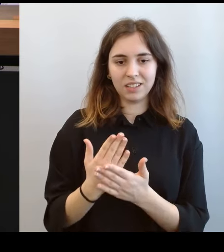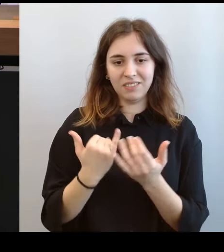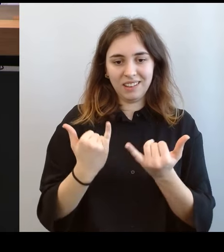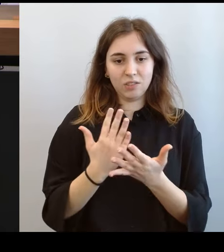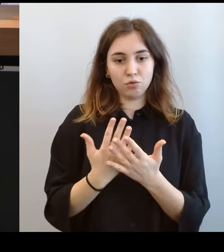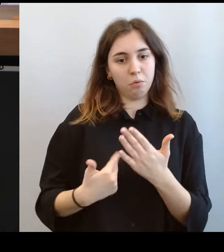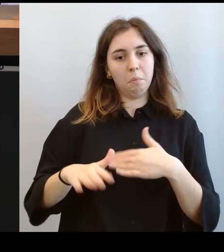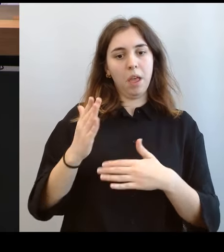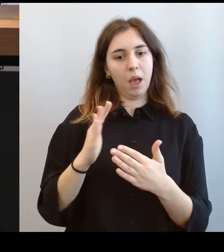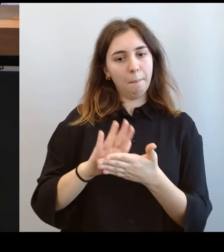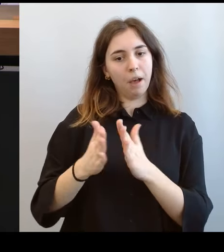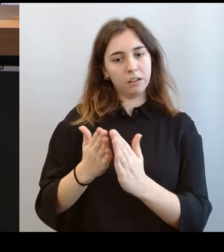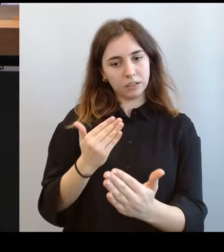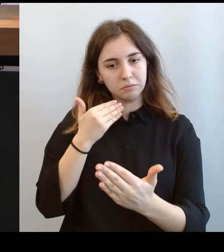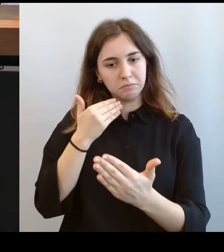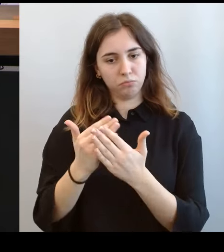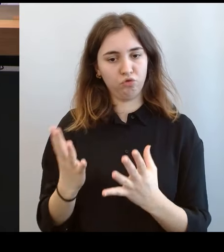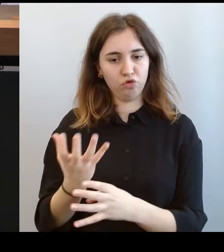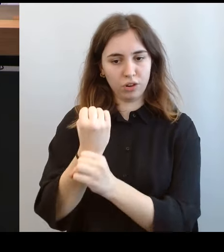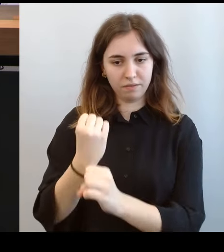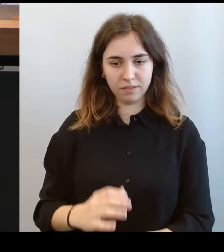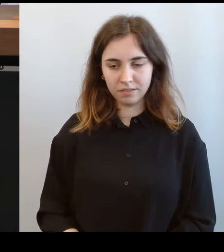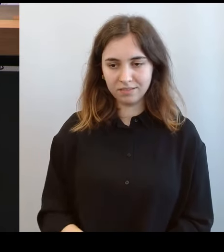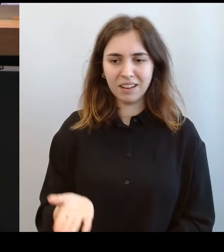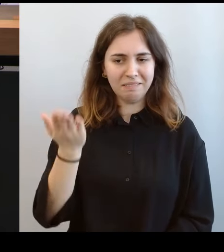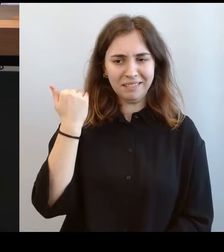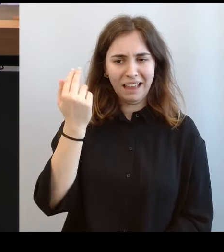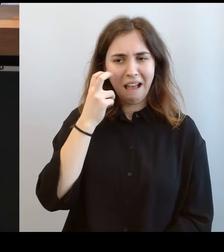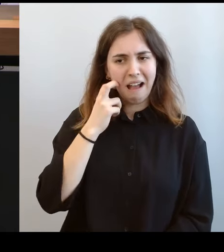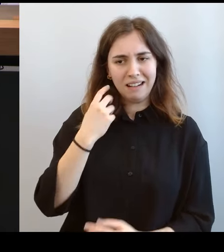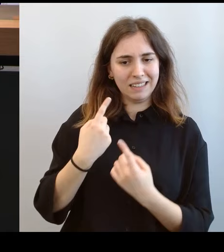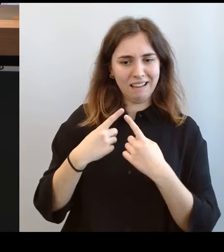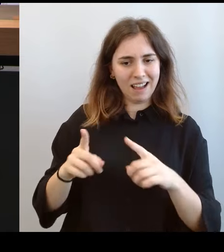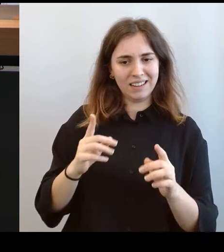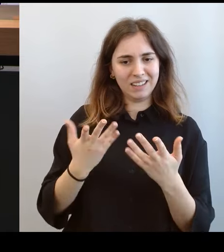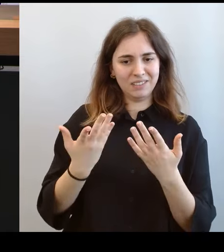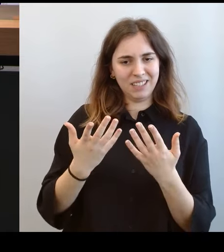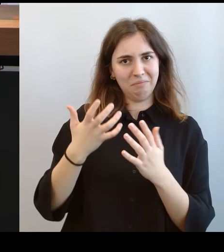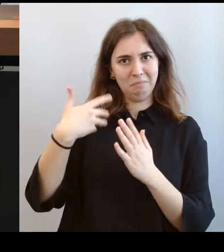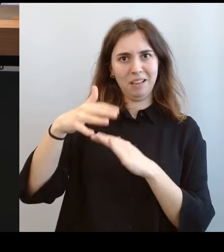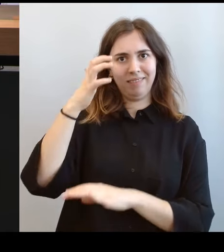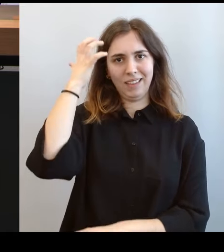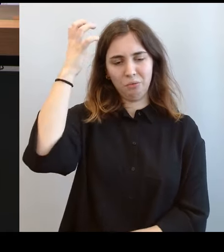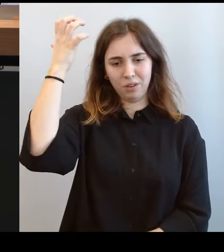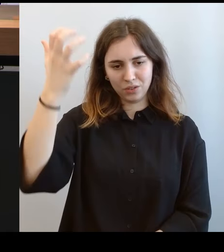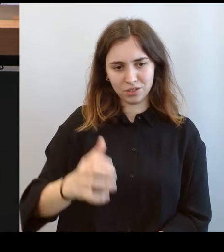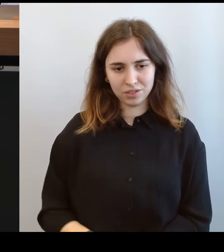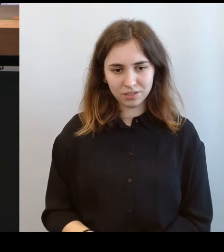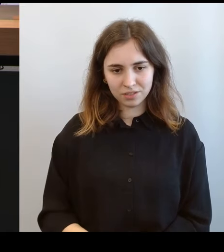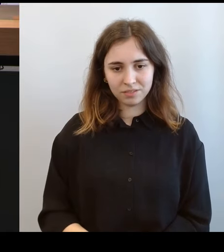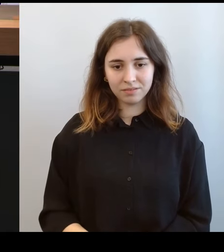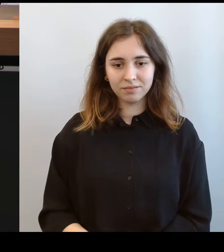Sehr geehrte Damen und Herren, ganz sicher ist, dass der Antrag der Faschisten nicht geeignet ist, das Problem zu bearbeiten.